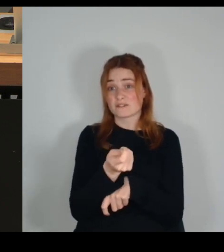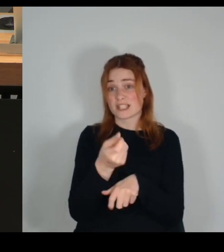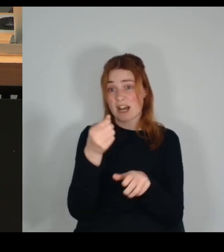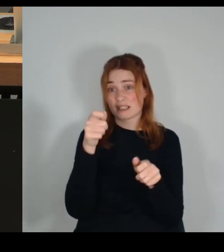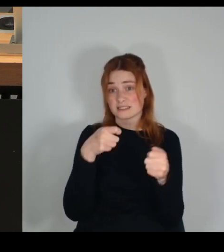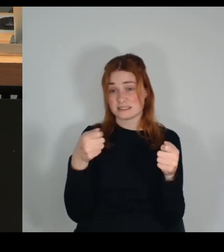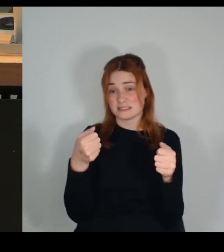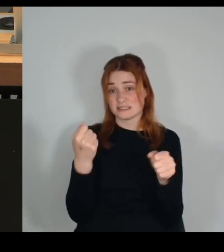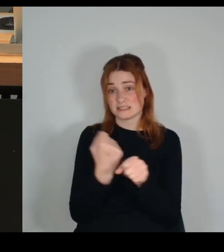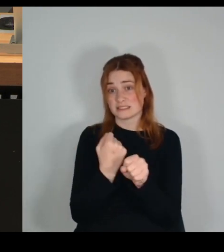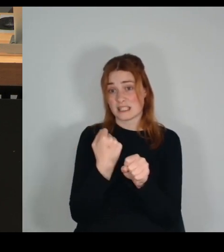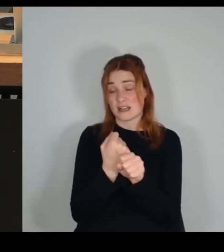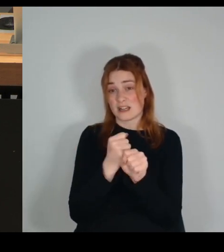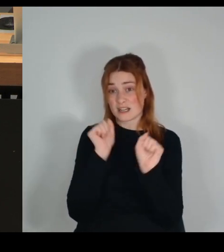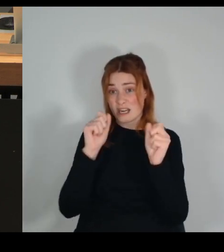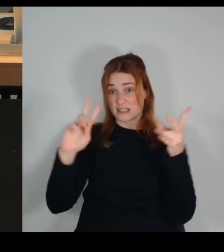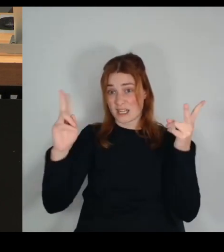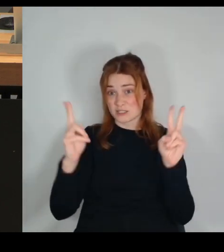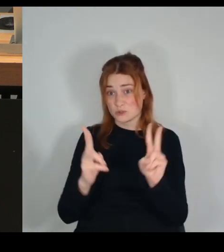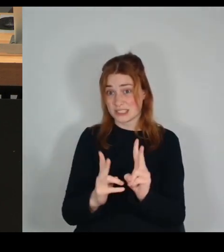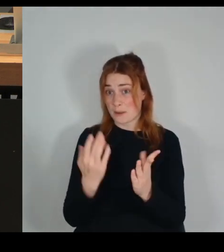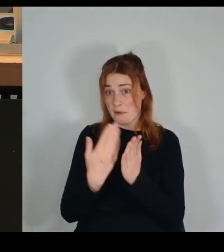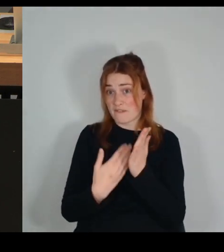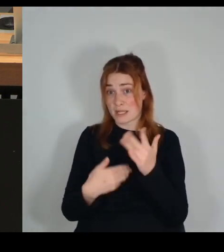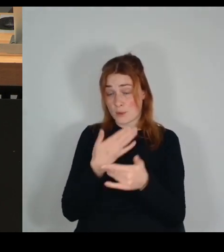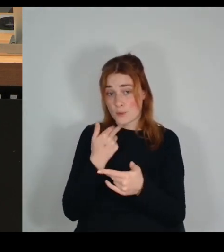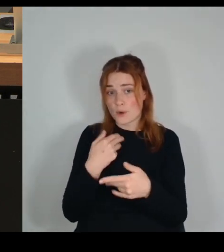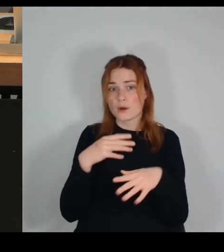2002 schon mal im ASOG enthalten.